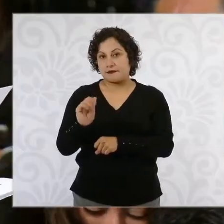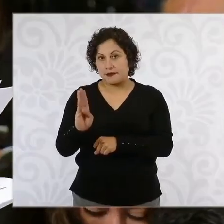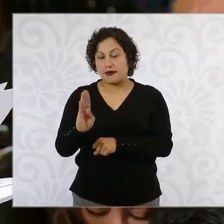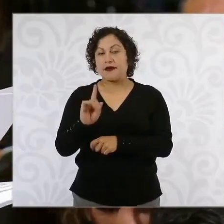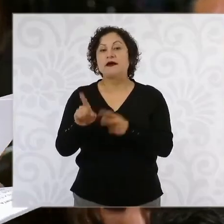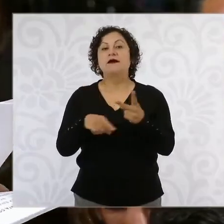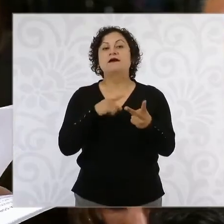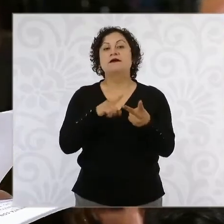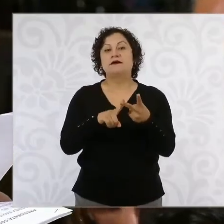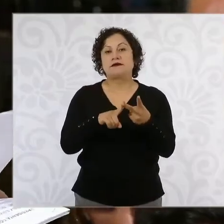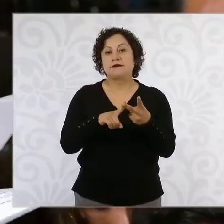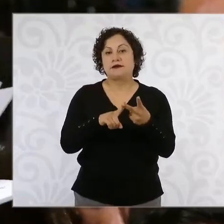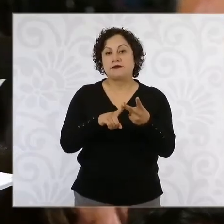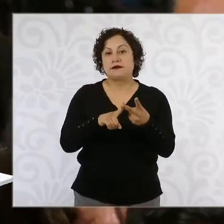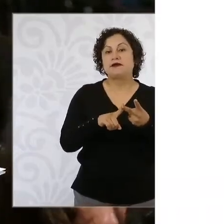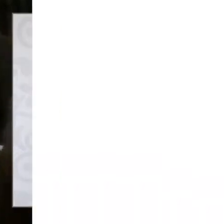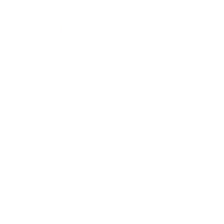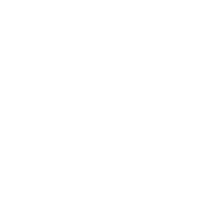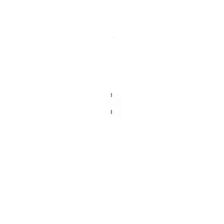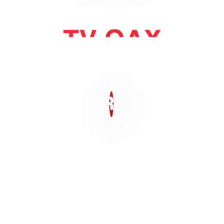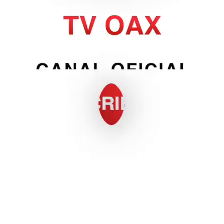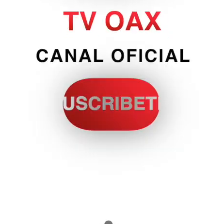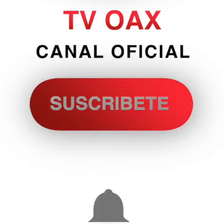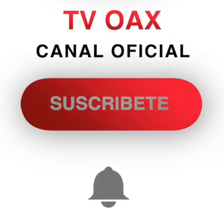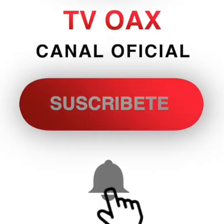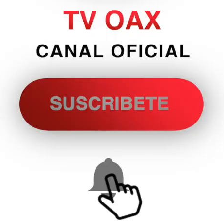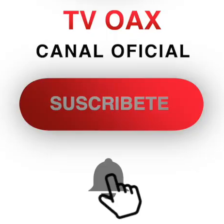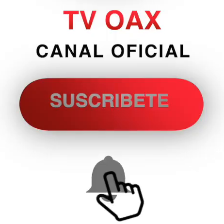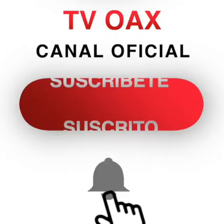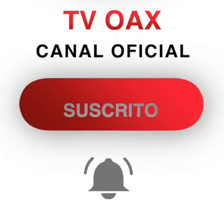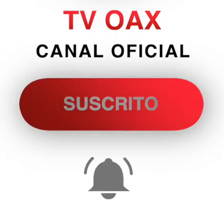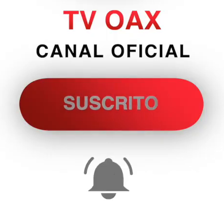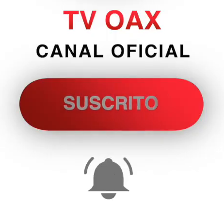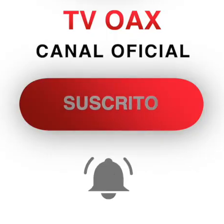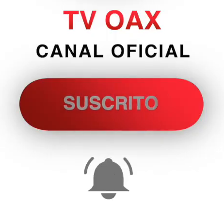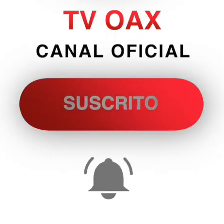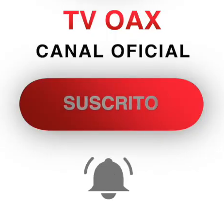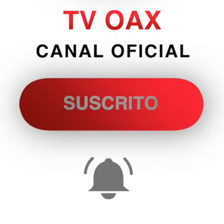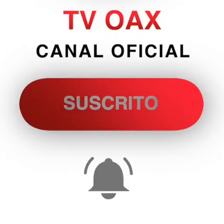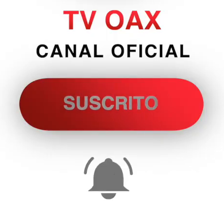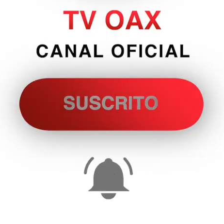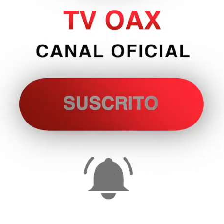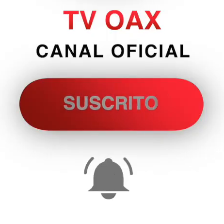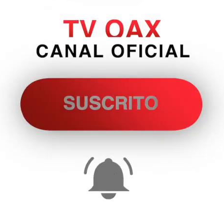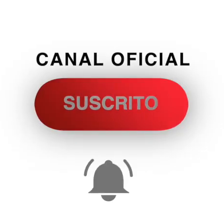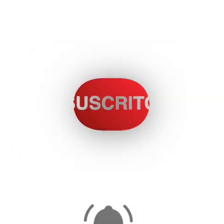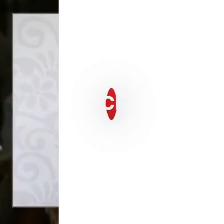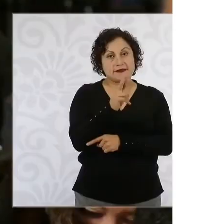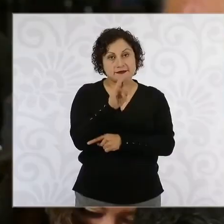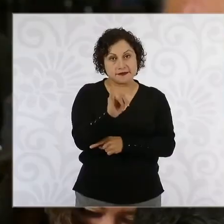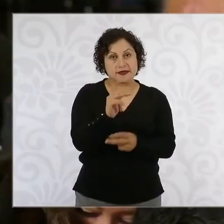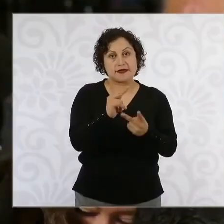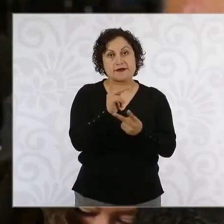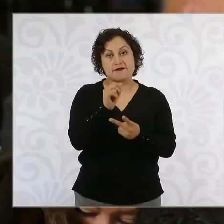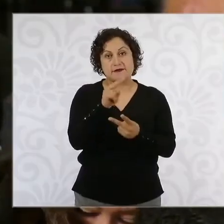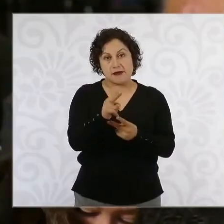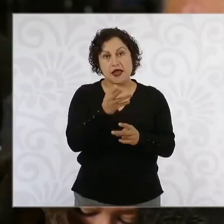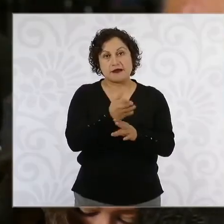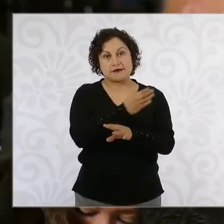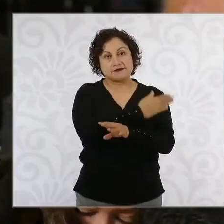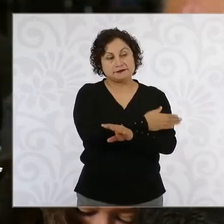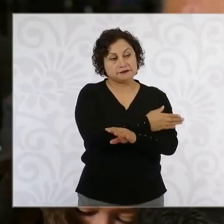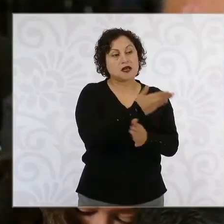bancario ipap con 325 votos a favor de priistas y panistas y con ello se pasó del fobaproa al ipap